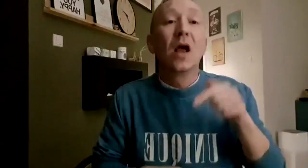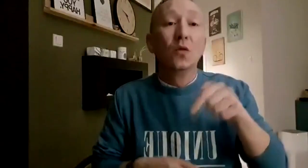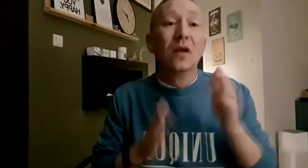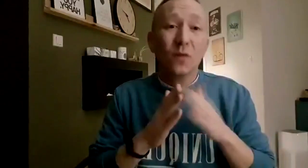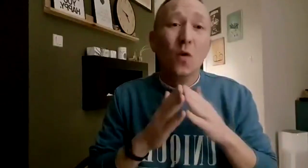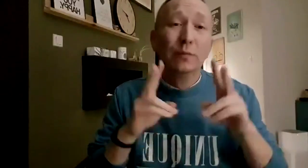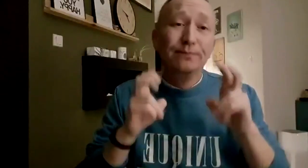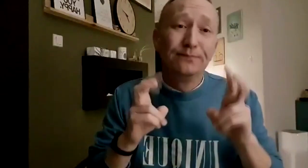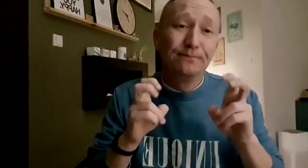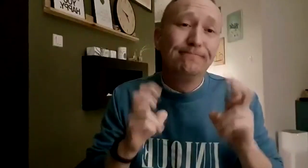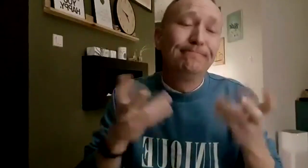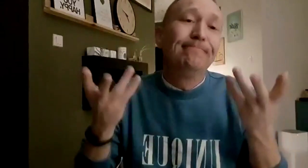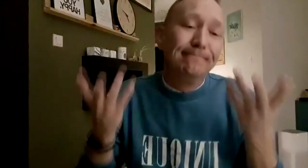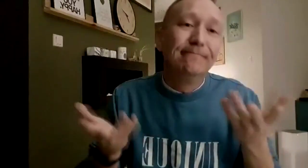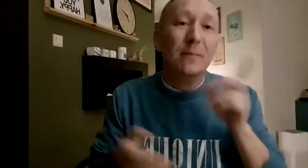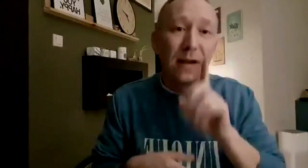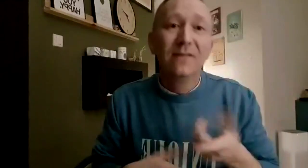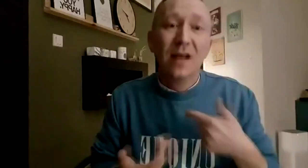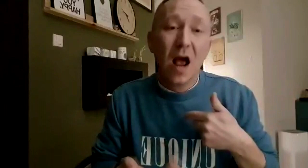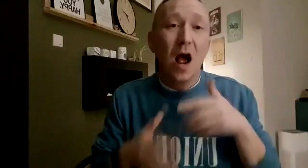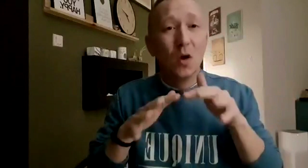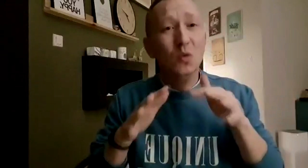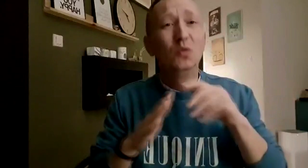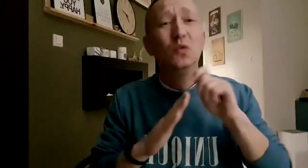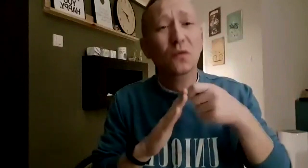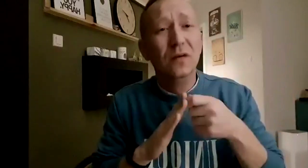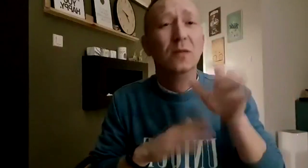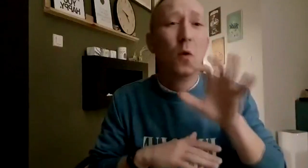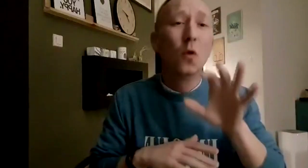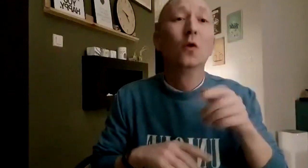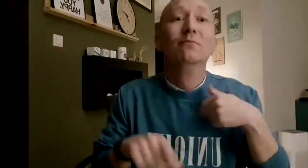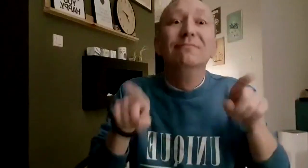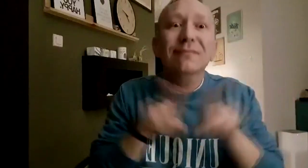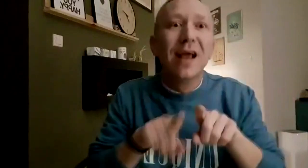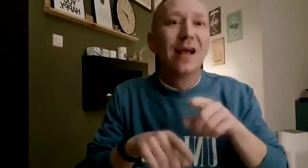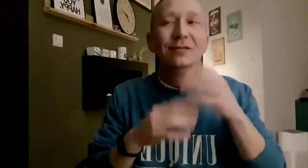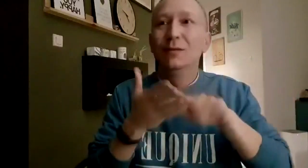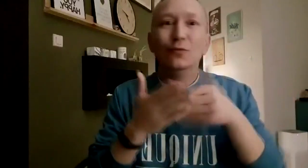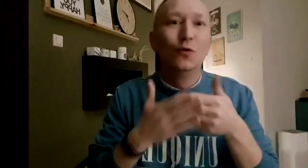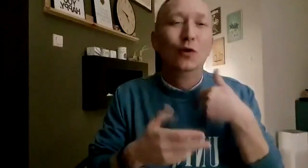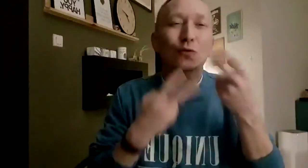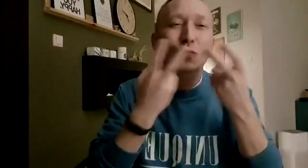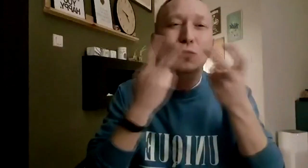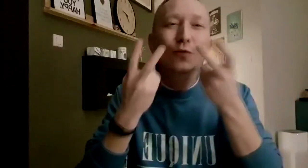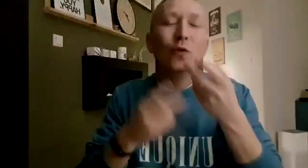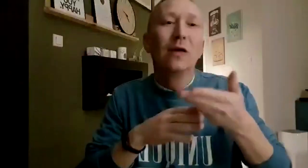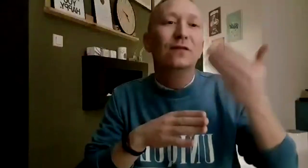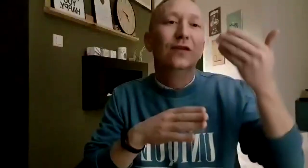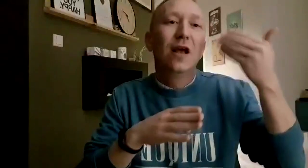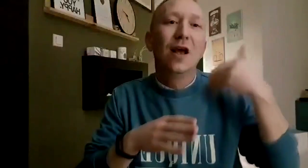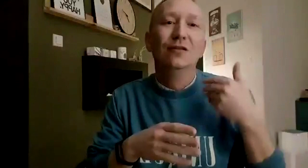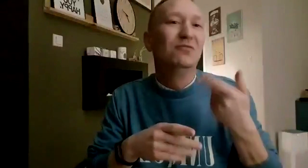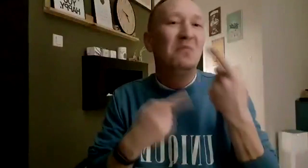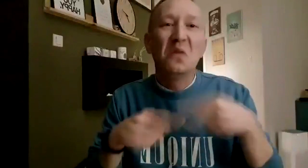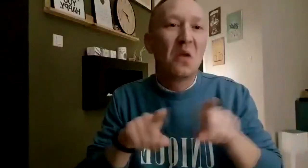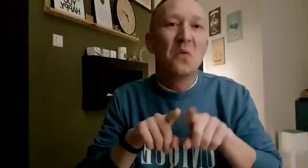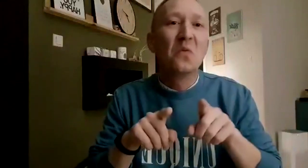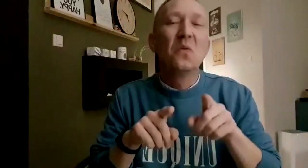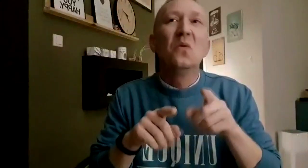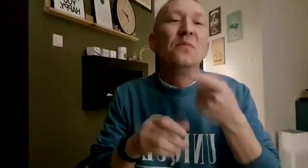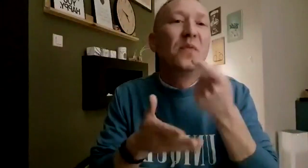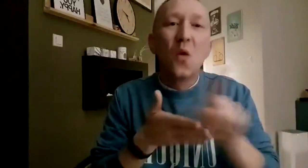Tutaj w domu siedzę cały czas, oglądam dużo filmów. Też szukam tych wcześniejsze spraw,